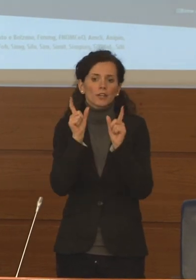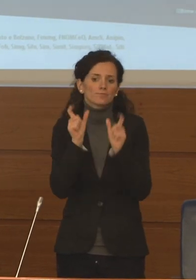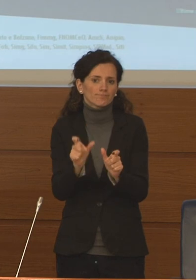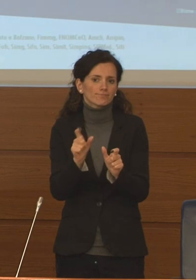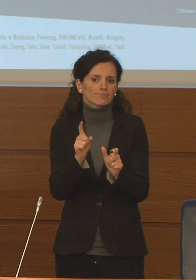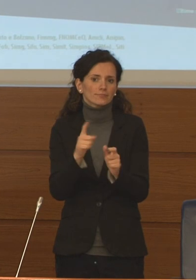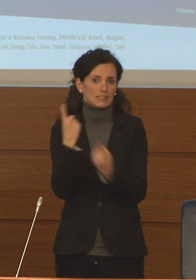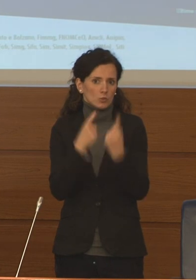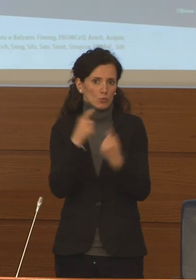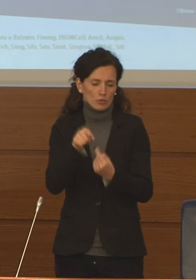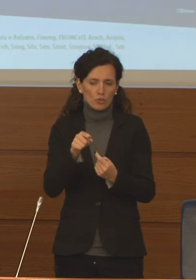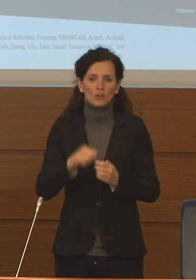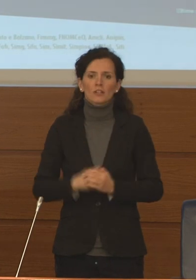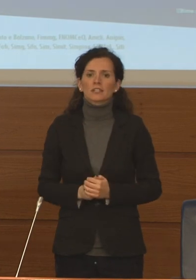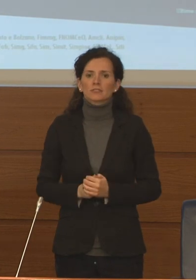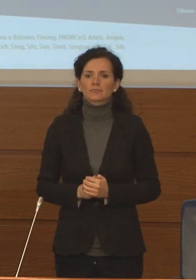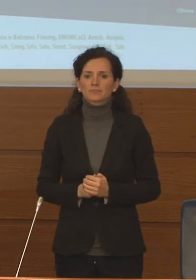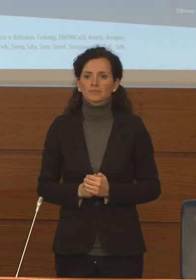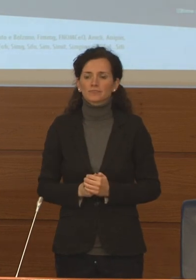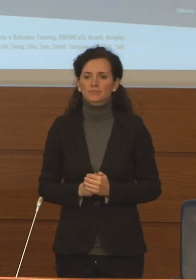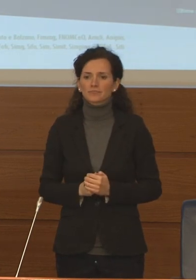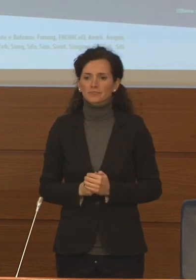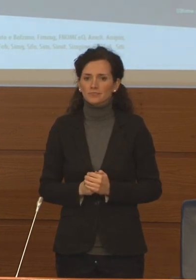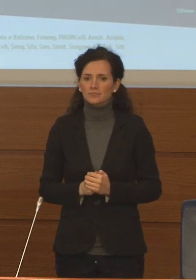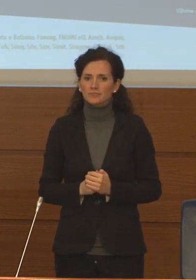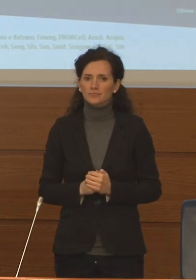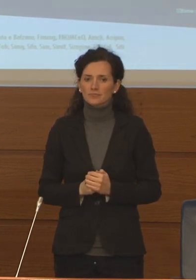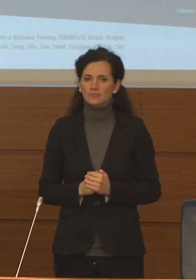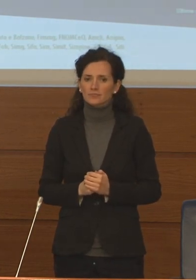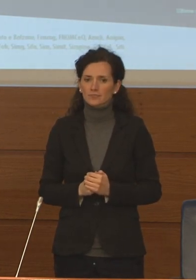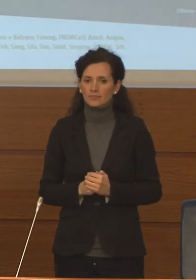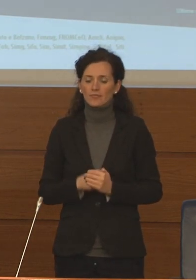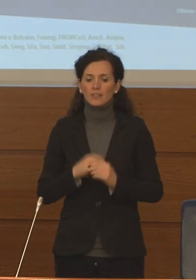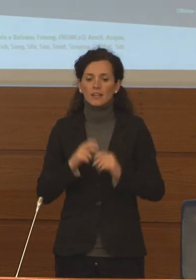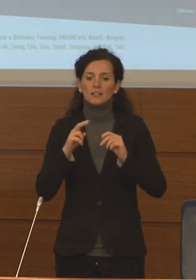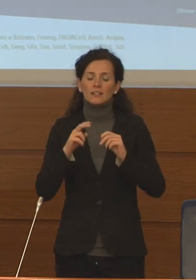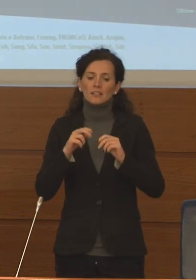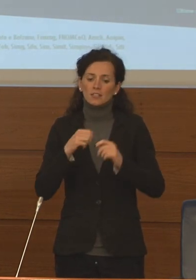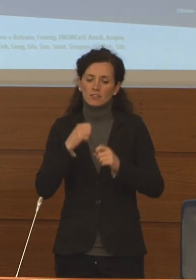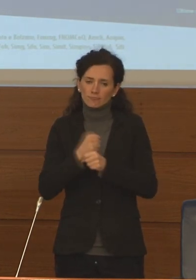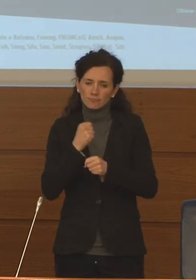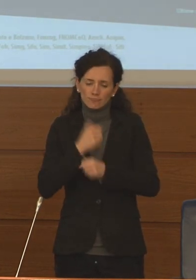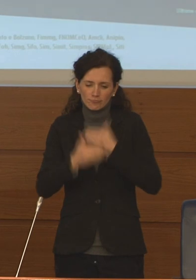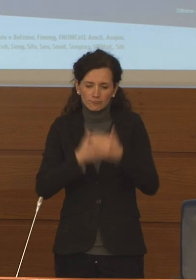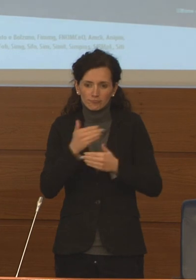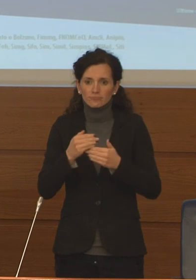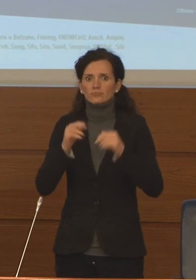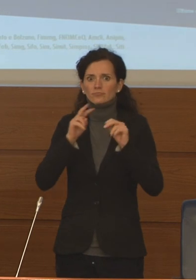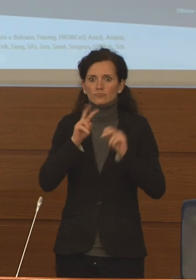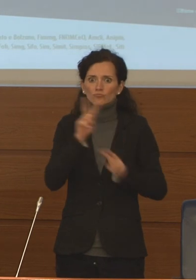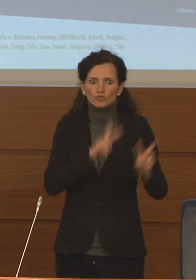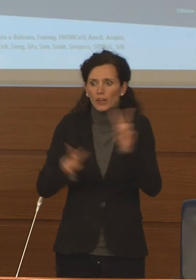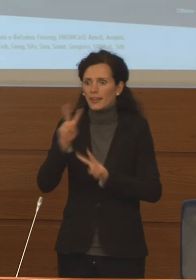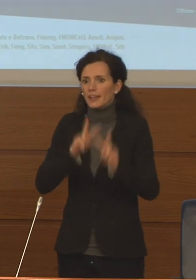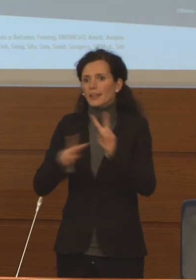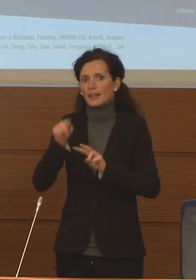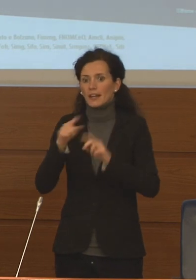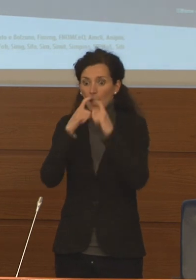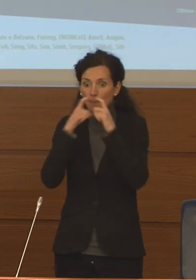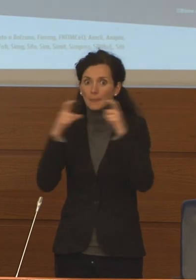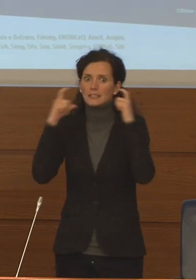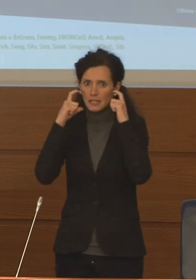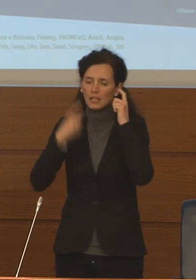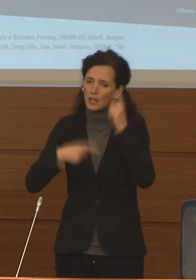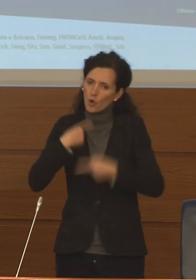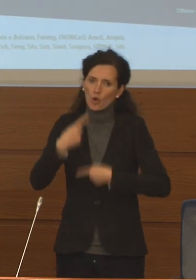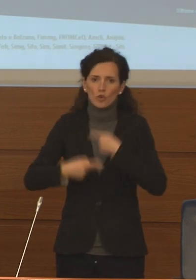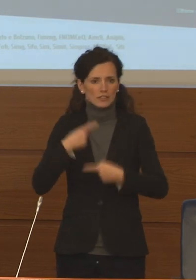Prosegue l'attività di ricerca delle mascherine e stiamo individuando i